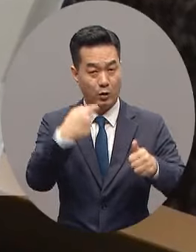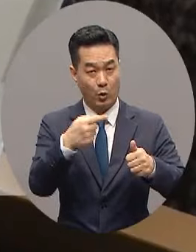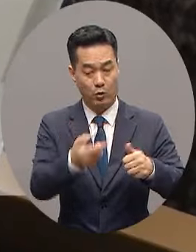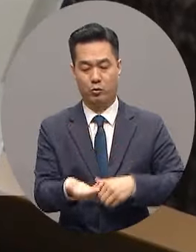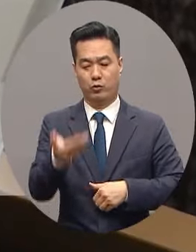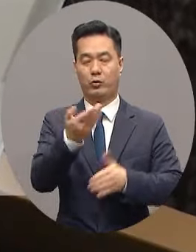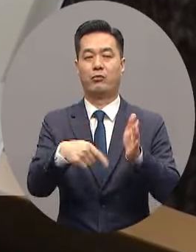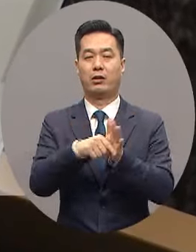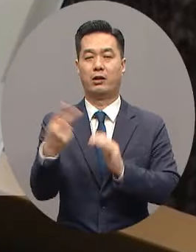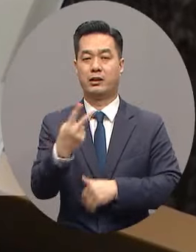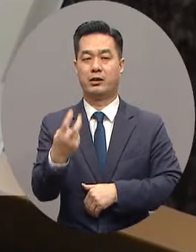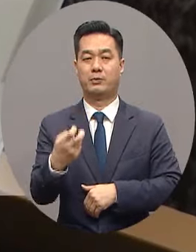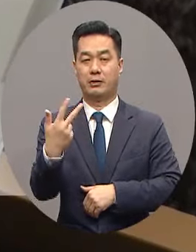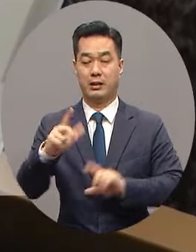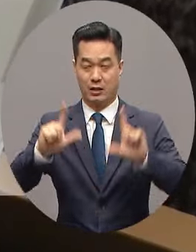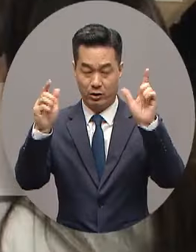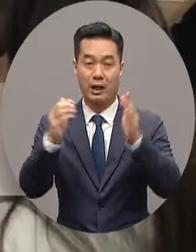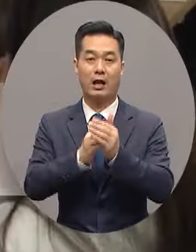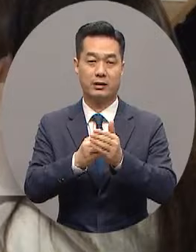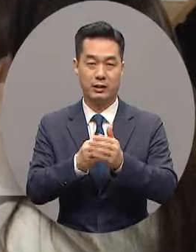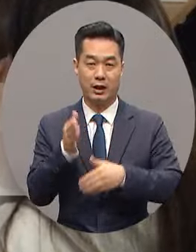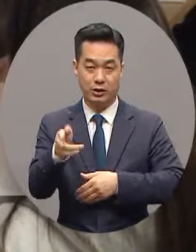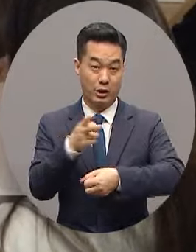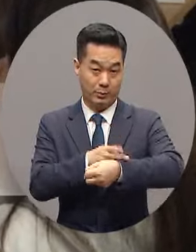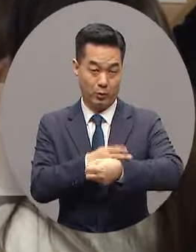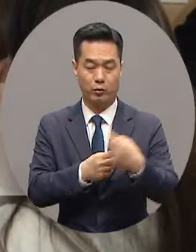이와 별개로 의학 교육의 질을 높이기 위해2027년까지 의과 대학 전임 교수를